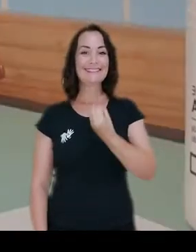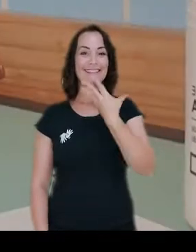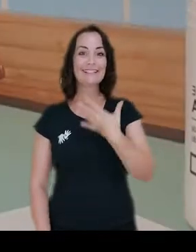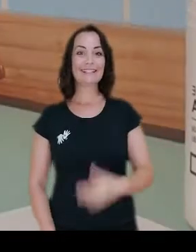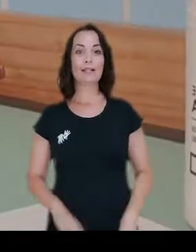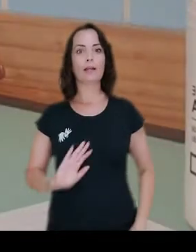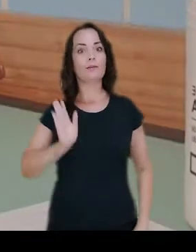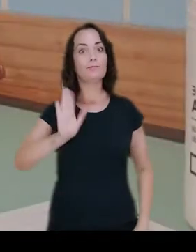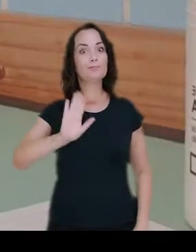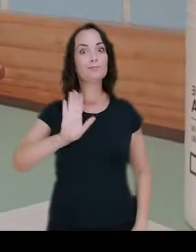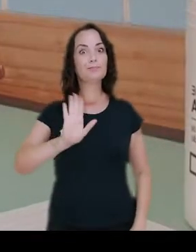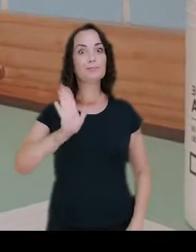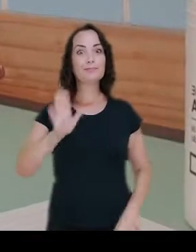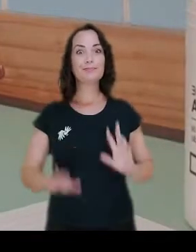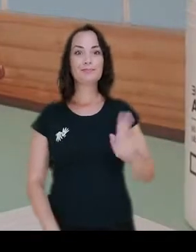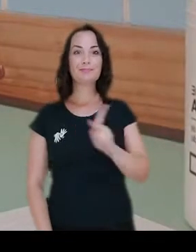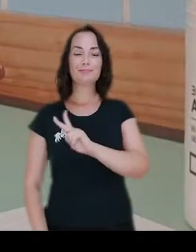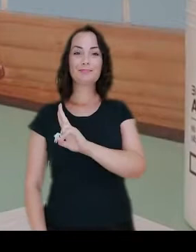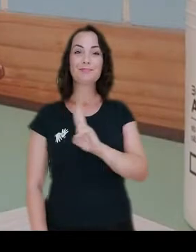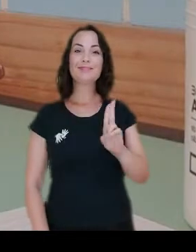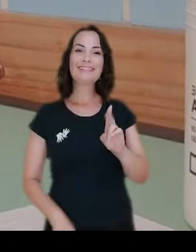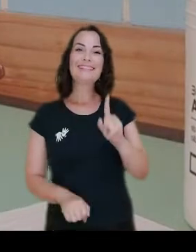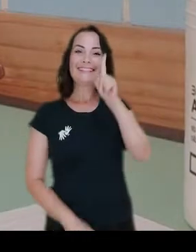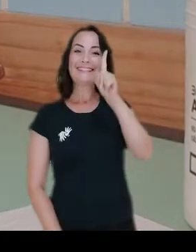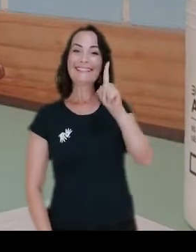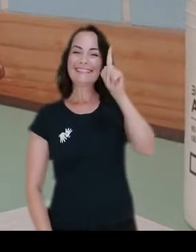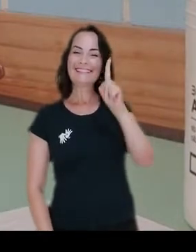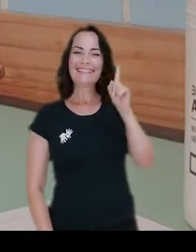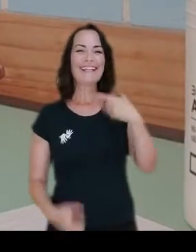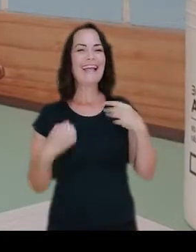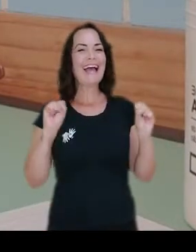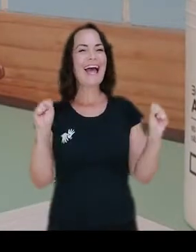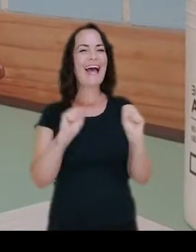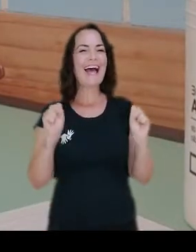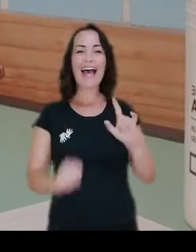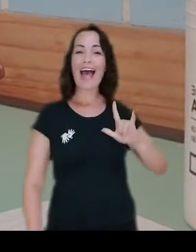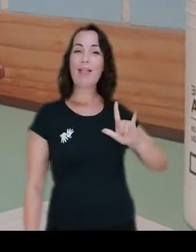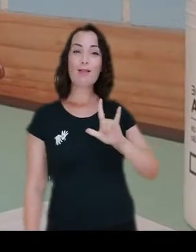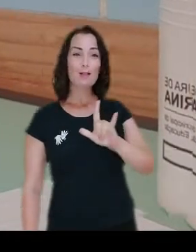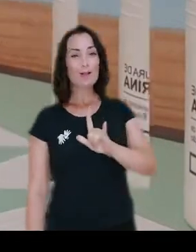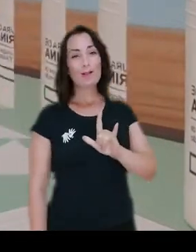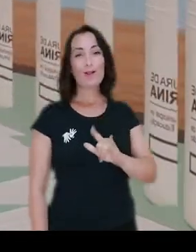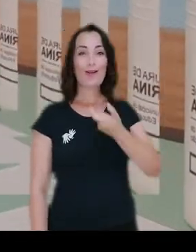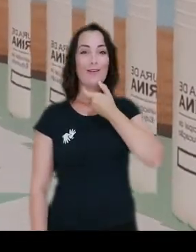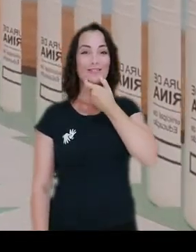Hello teacher, I’m happy, I love English!